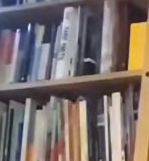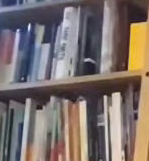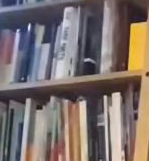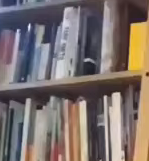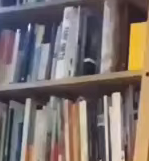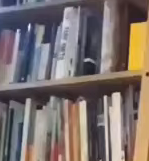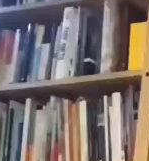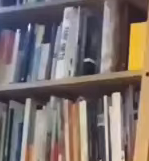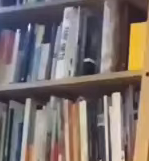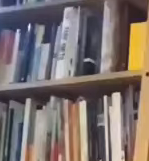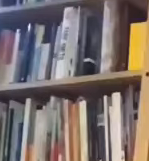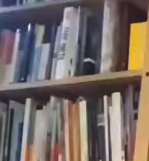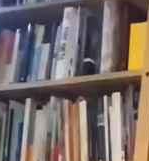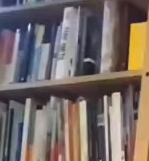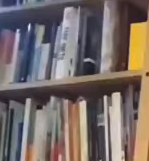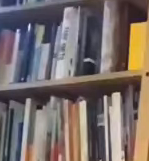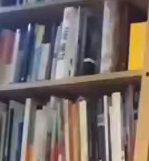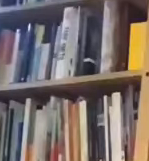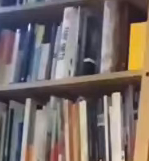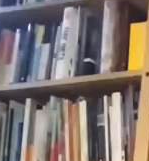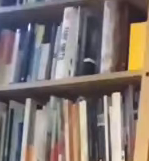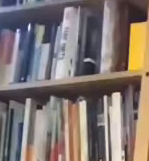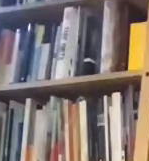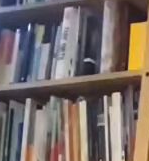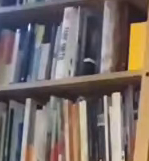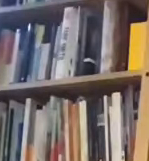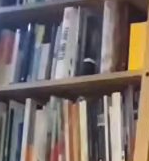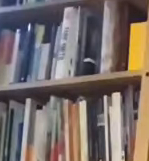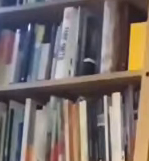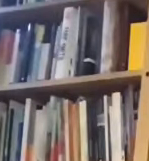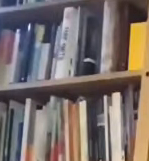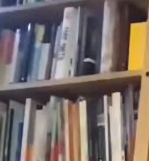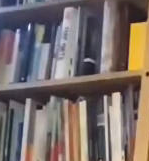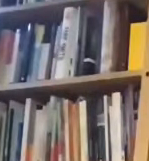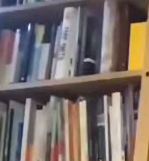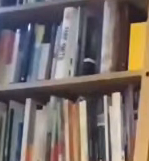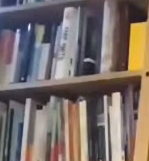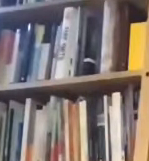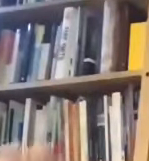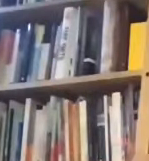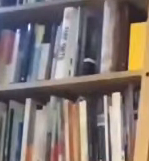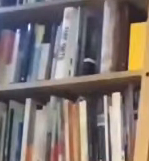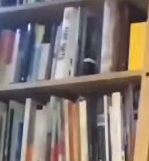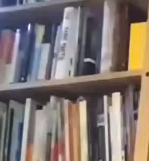de darle una vuelta a los audiolibros, mirarlos y entenderlos dentro de el mundo